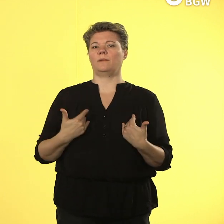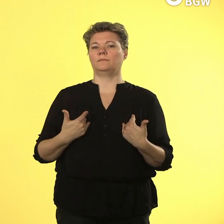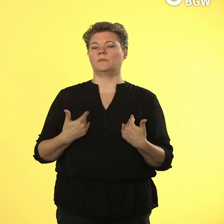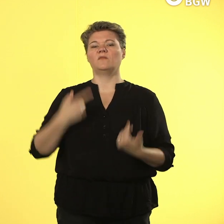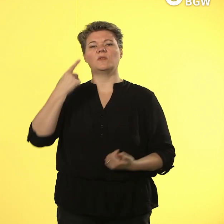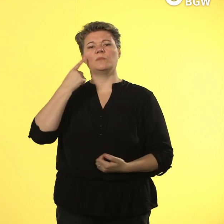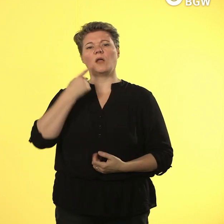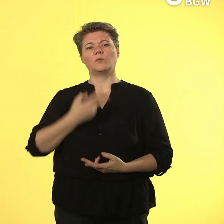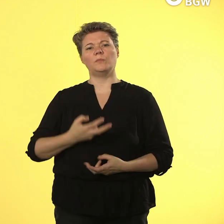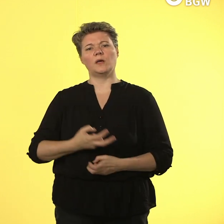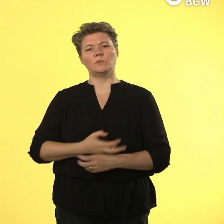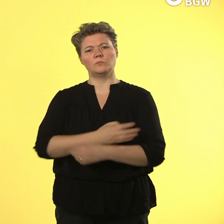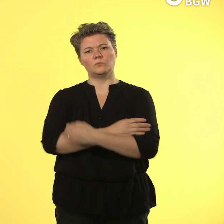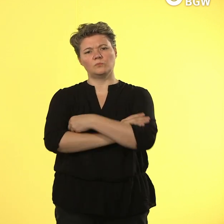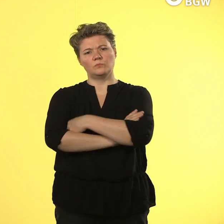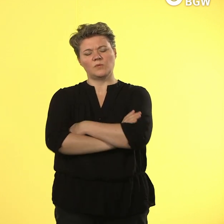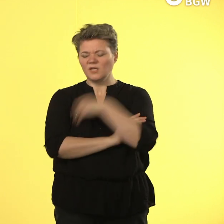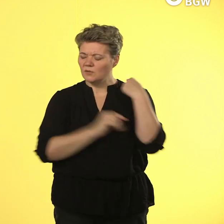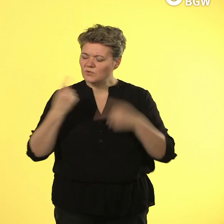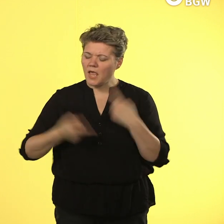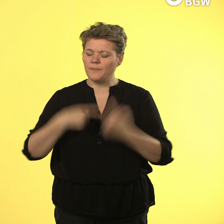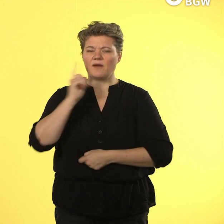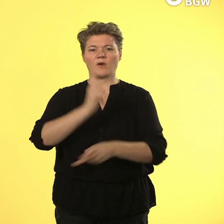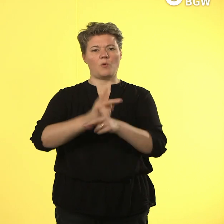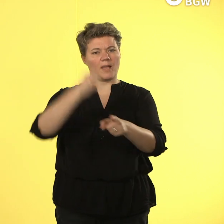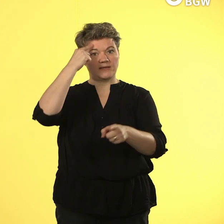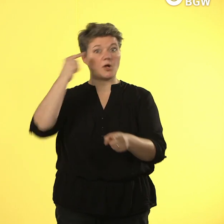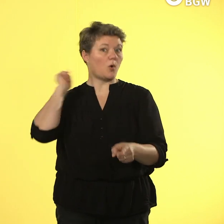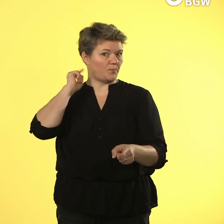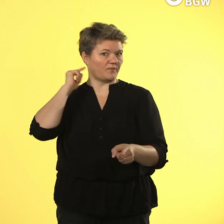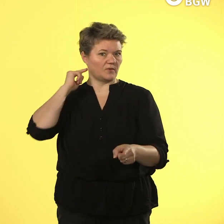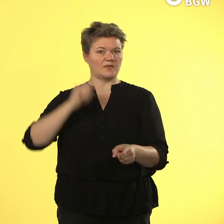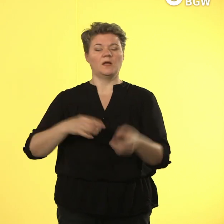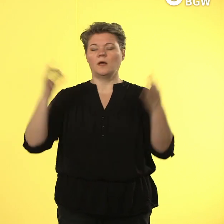Unbewusst unterlaufen mir Dinge, die mir sonst, wenn ich ganz gelassen bin, nicht unterlaufen würden.